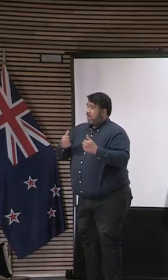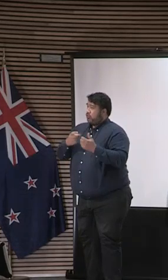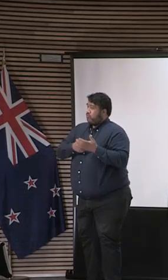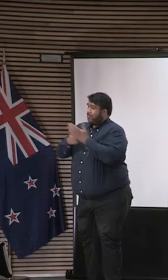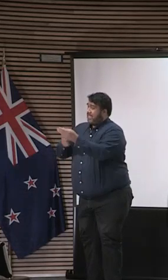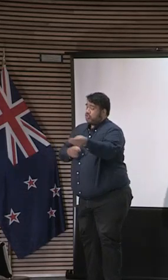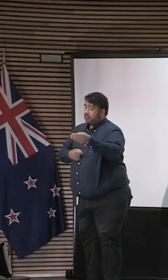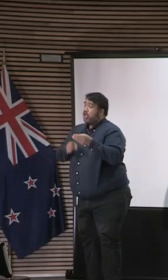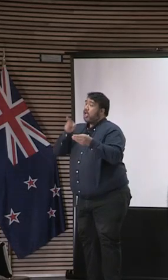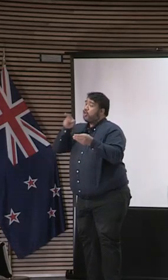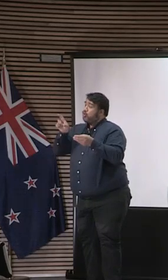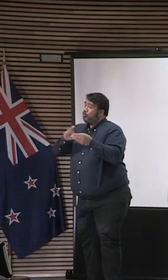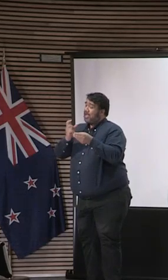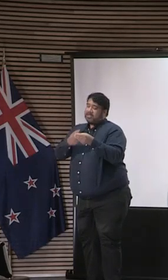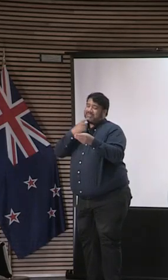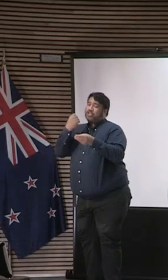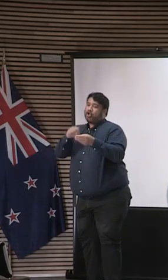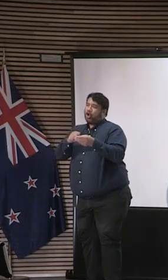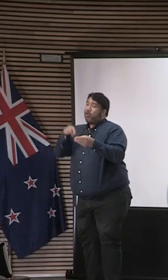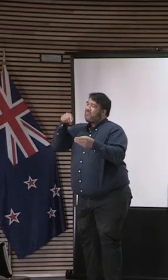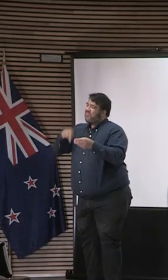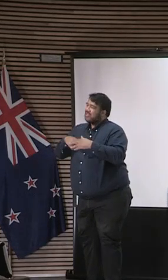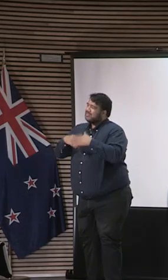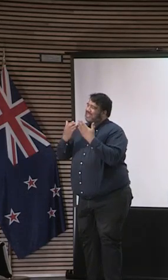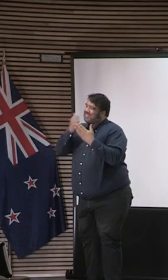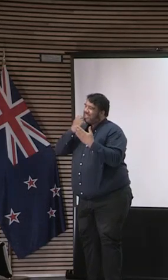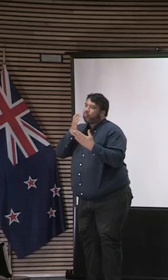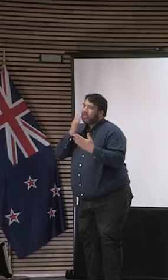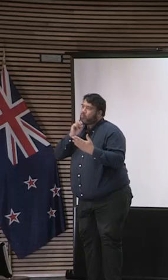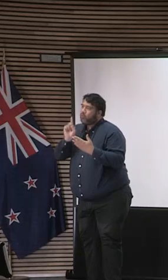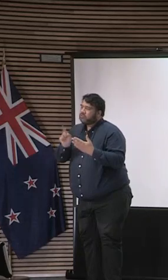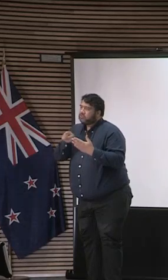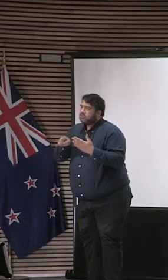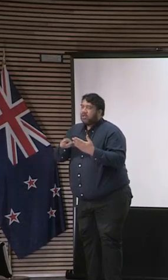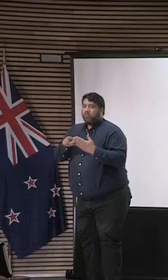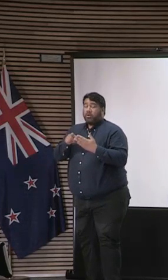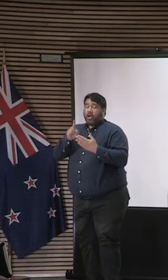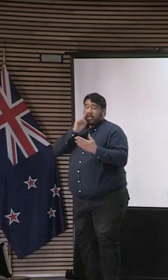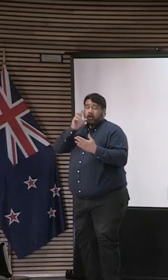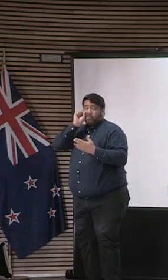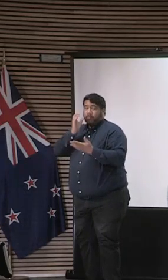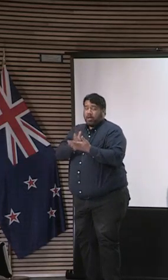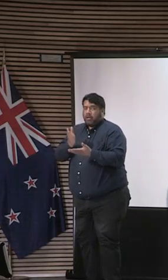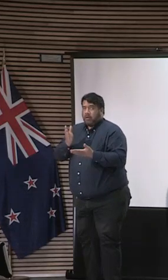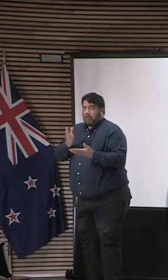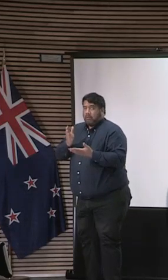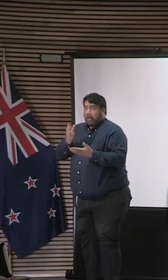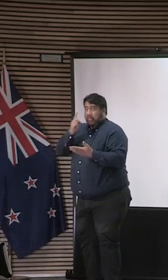i taea e maatau te tiro o te tirohanga a te Manatu Hauora, na ko ta matou mahi ki te whakaaro